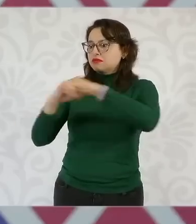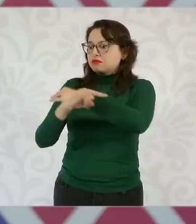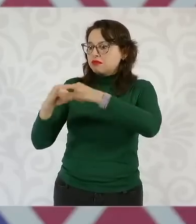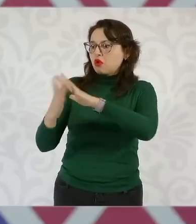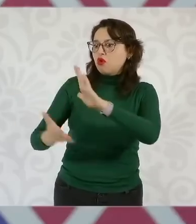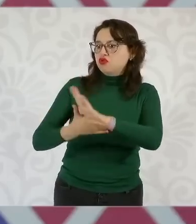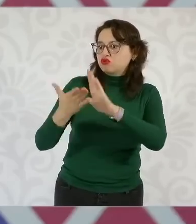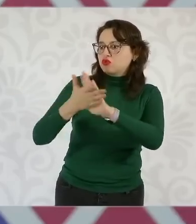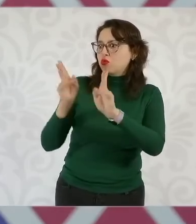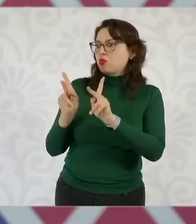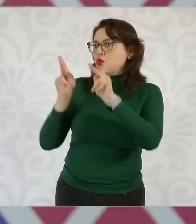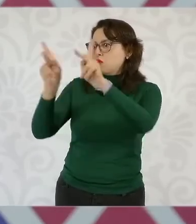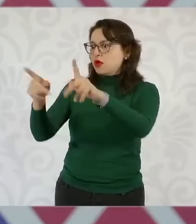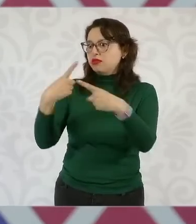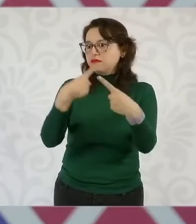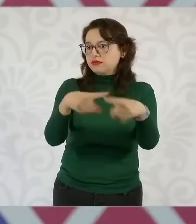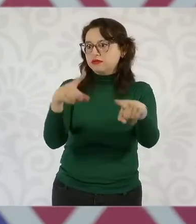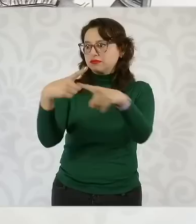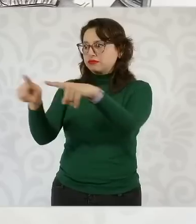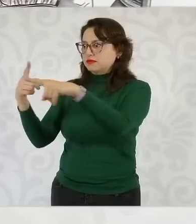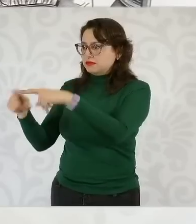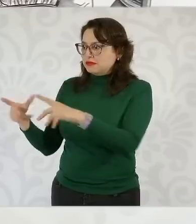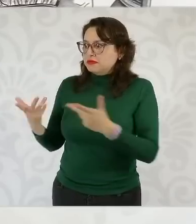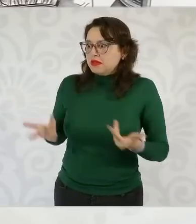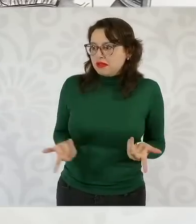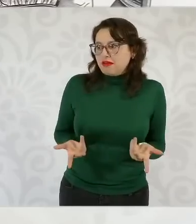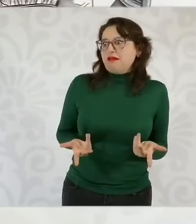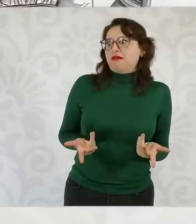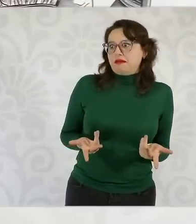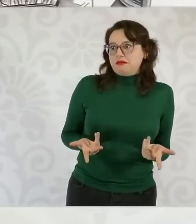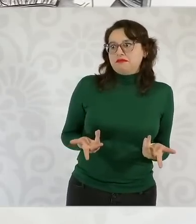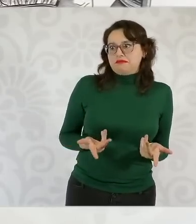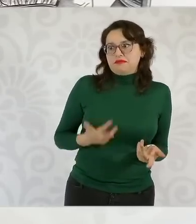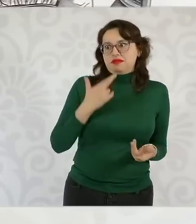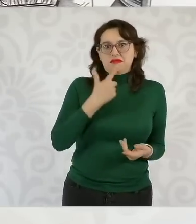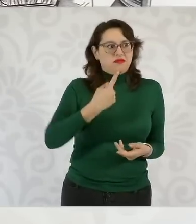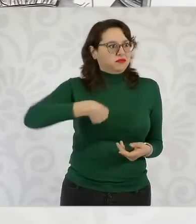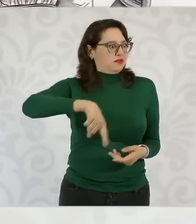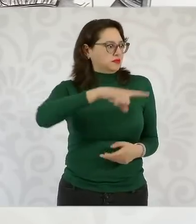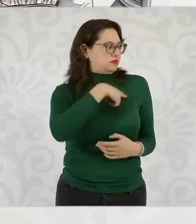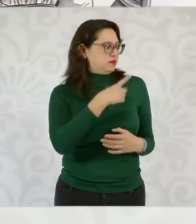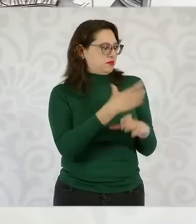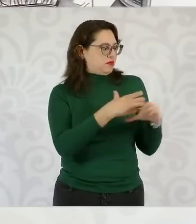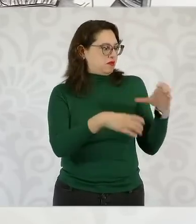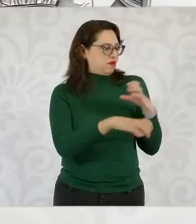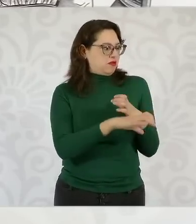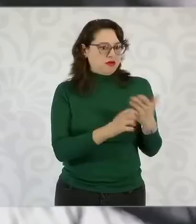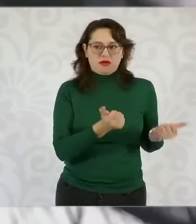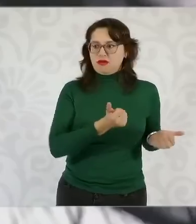vendemos productos pesados como cerámica pintura Este voluminosos Entonces es muy importante para